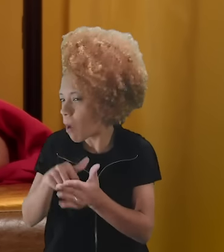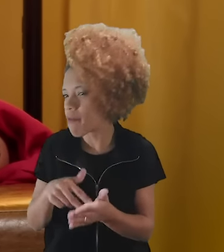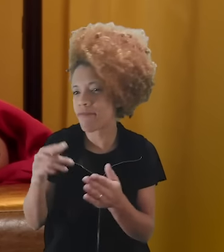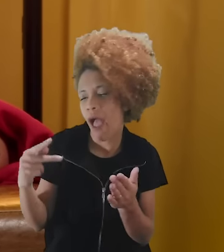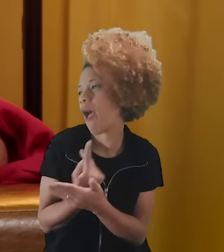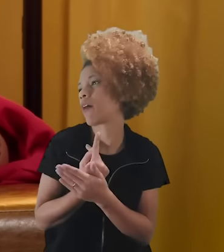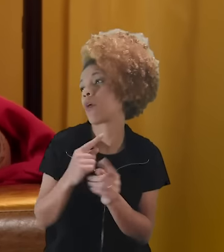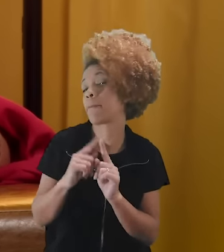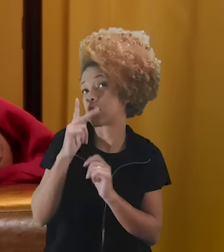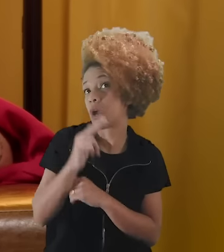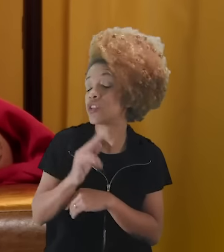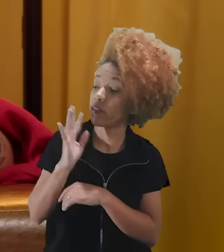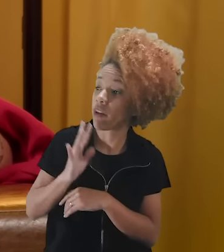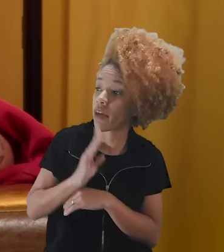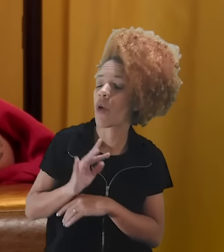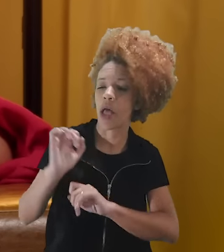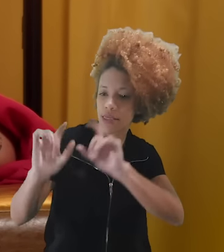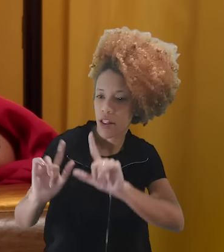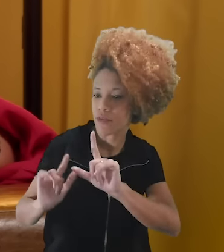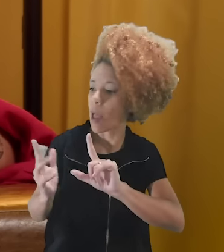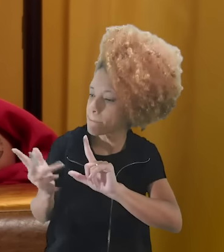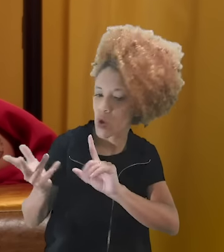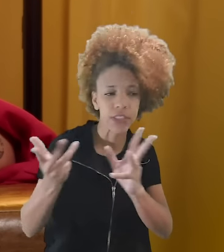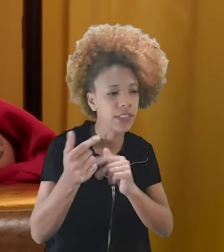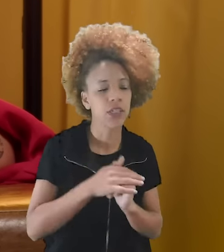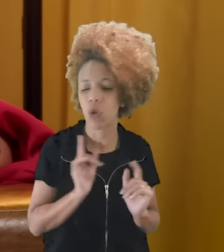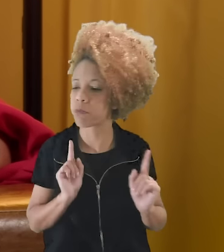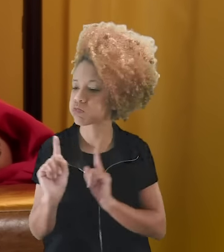lugar é muito legal que as emissoras estão fazendo trazendo mais vozes femininas e eu acho que é isso